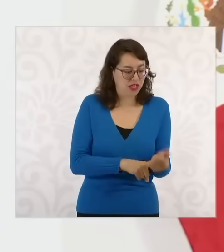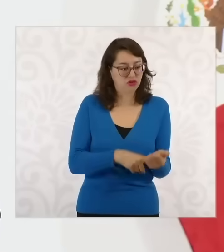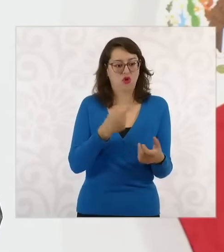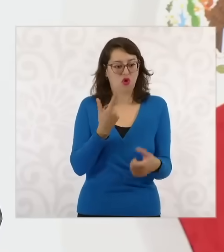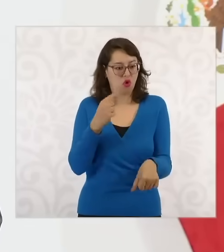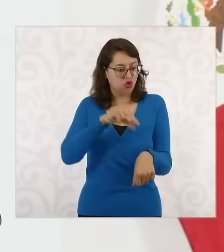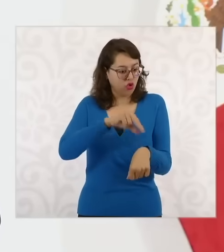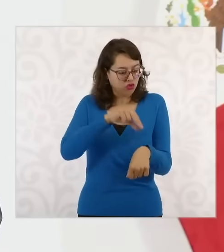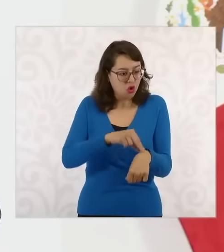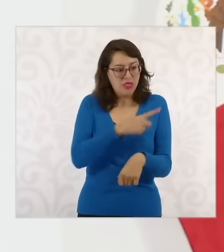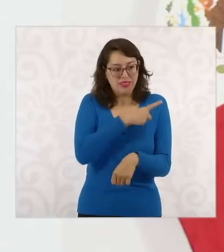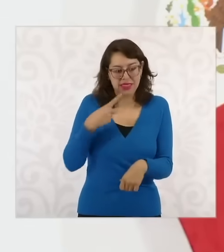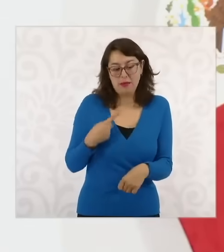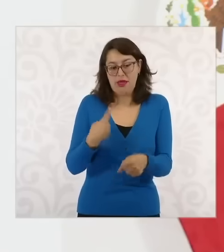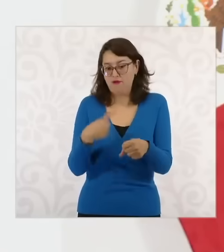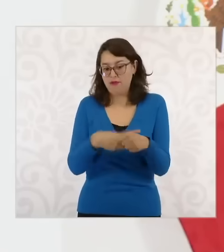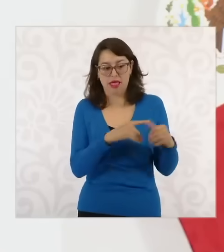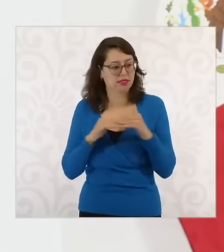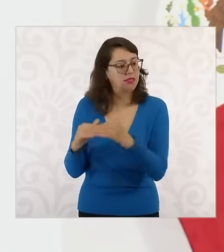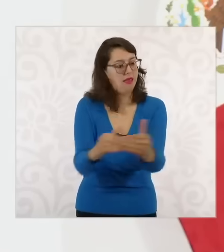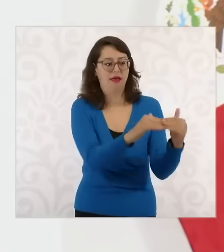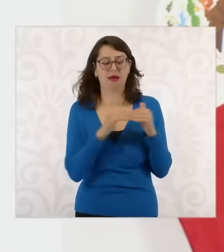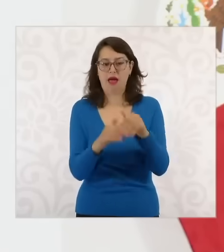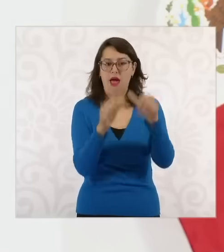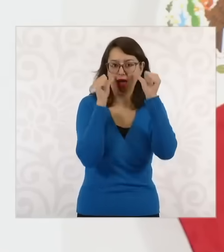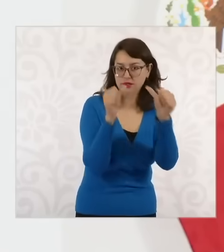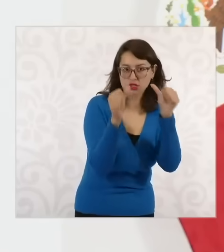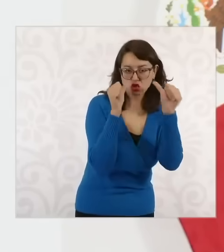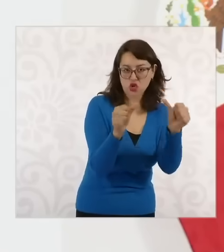Secretaría de Salud. Entonces, eso lo que nos va a permitir es que tratemos a todos los hipertensos